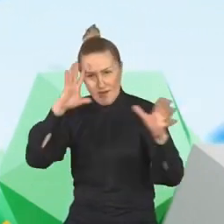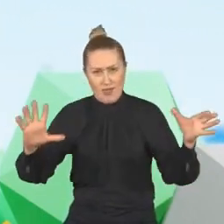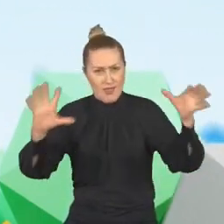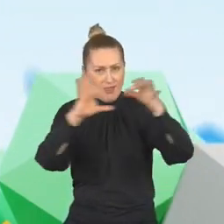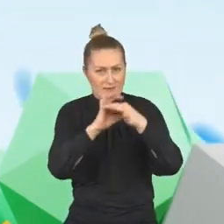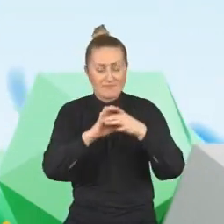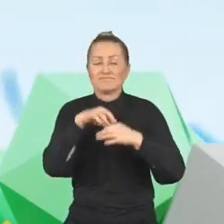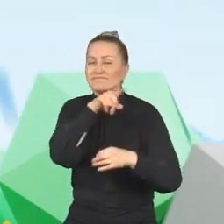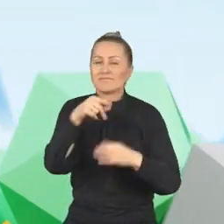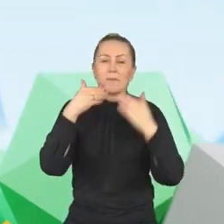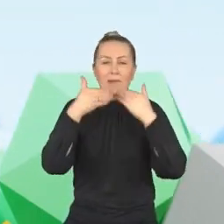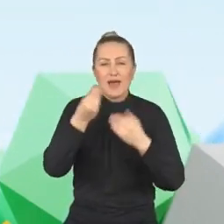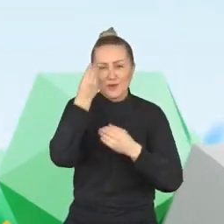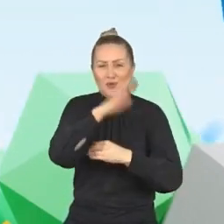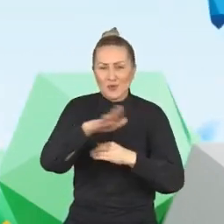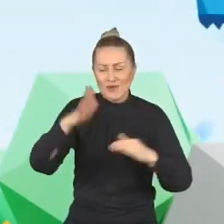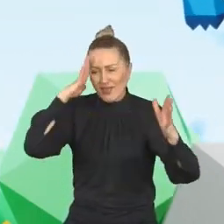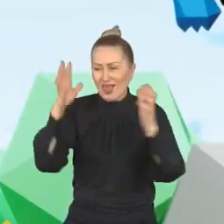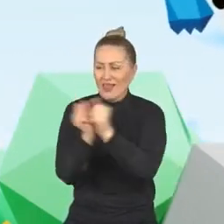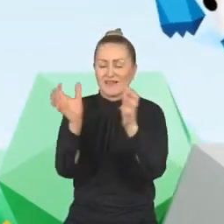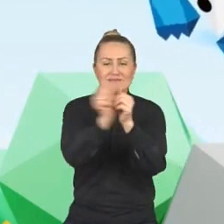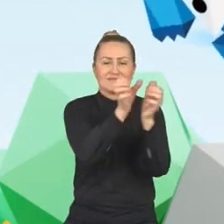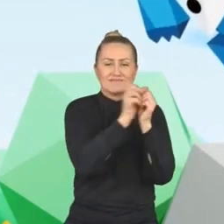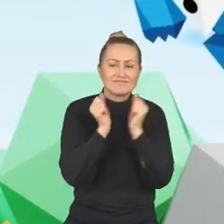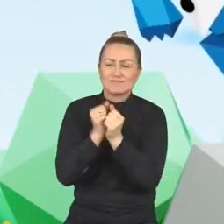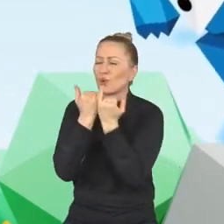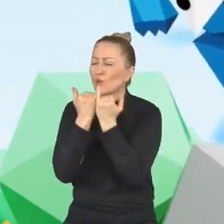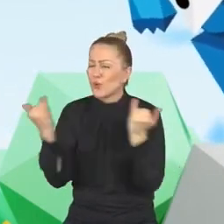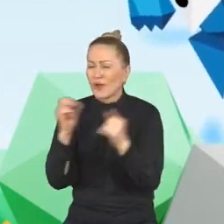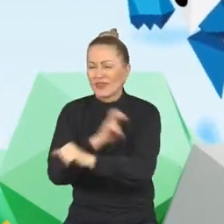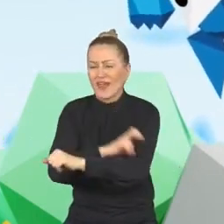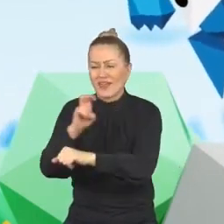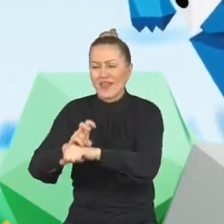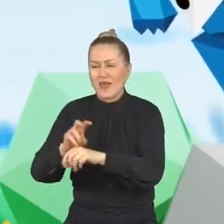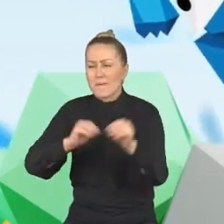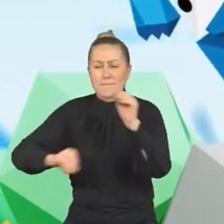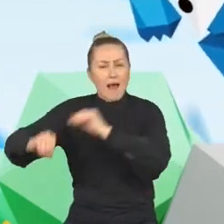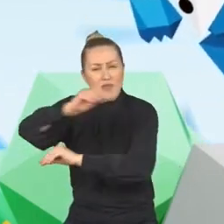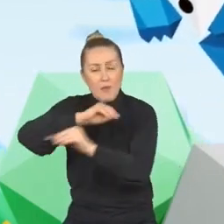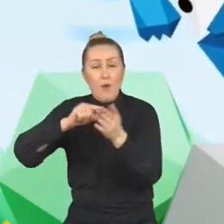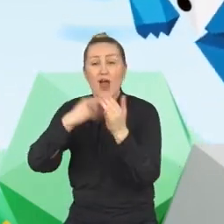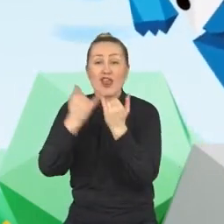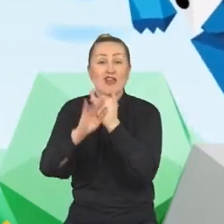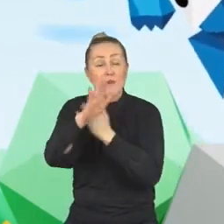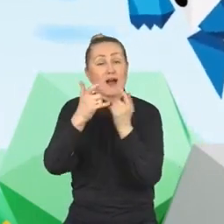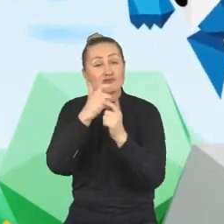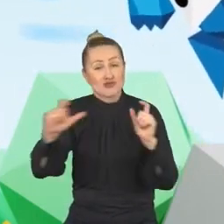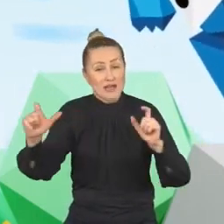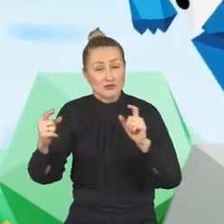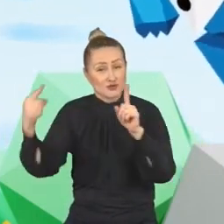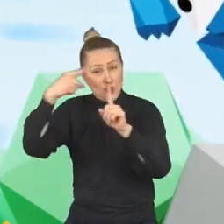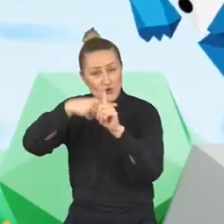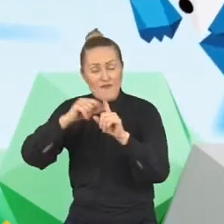szybko zdobywają wiedzę na temat różnych technik manipulacji. A jeżeli poświęcicie dodatkowy czas na to, aby przedyskutować z nimi